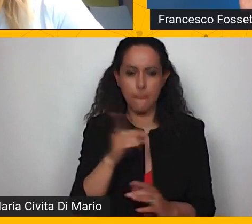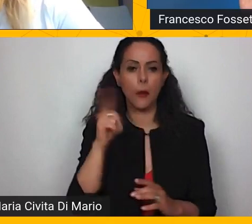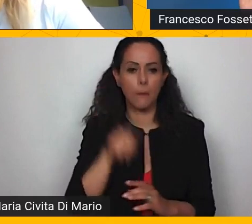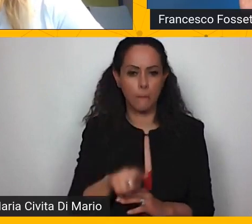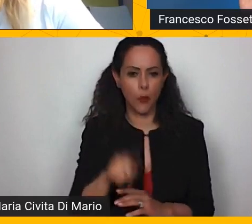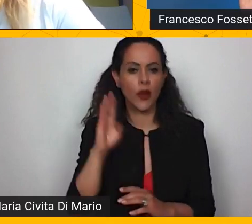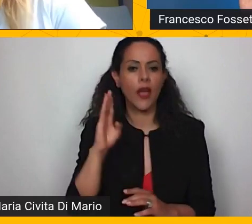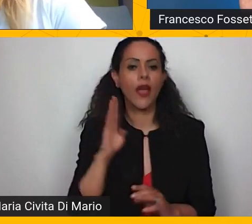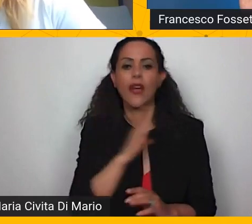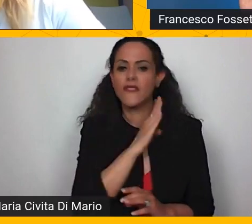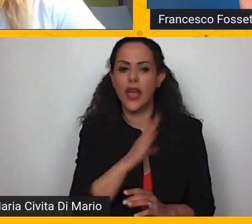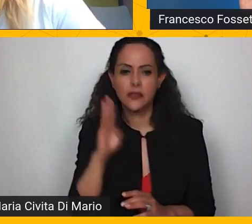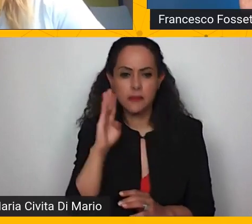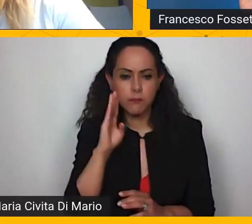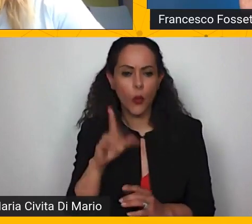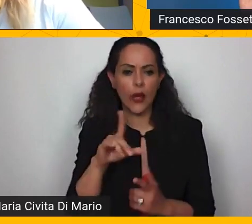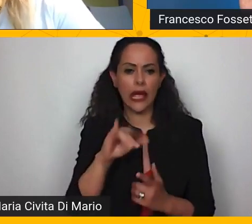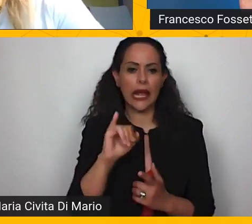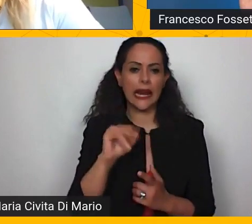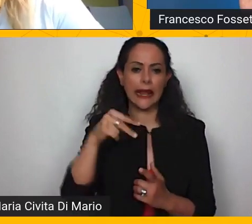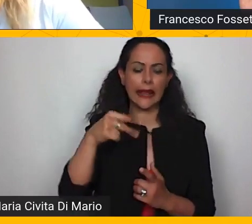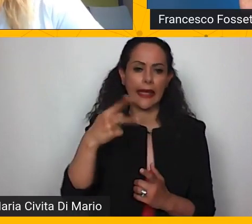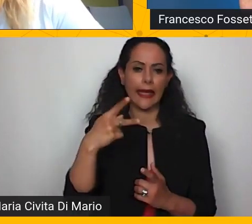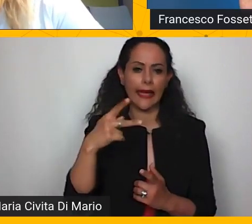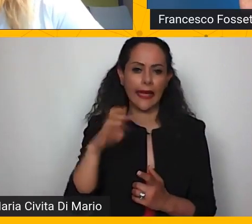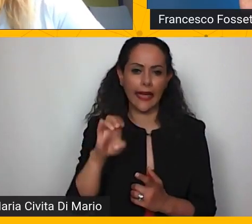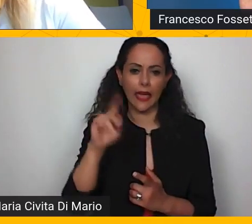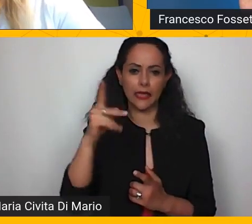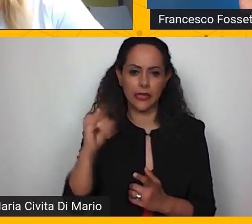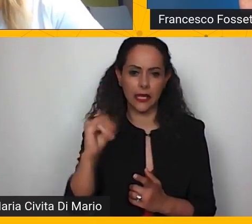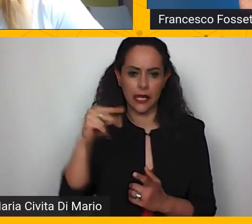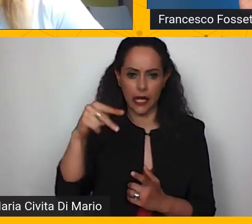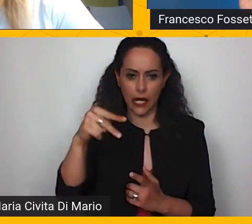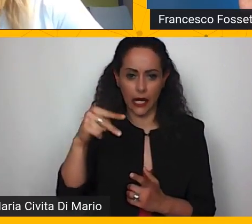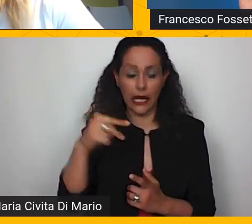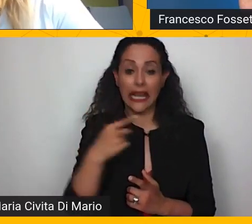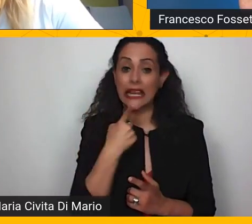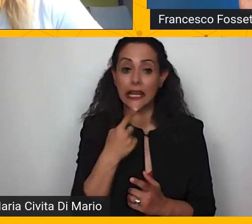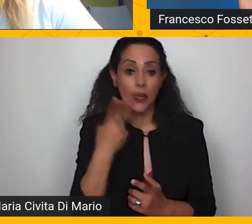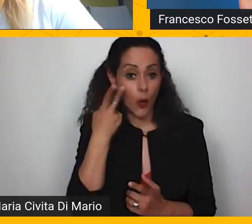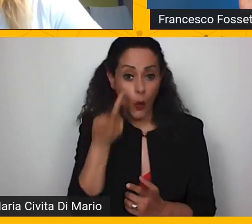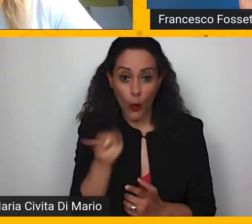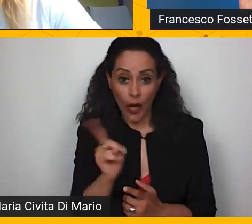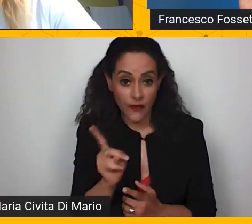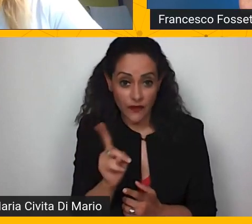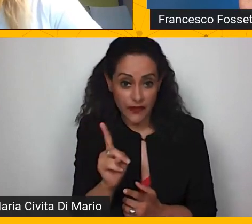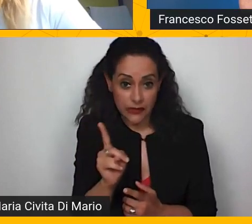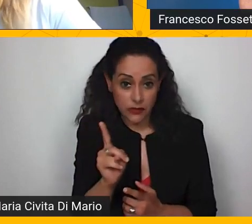Facebook che su LinkedIn quindi chi voi non avesse avuto modo